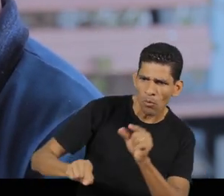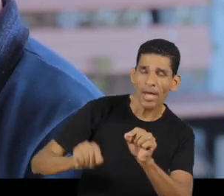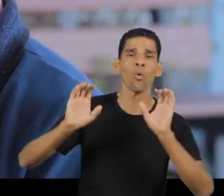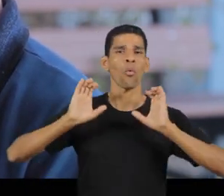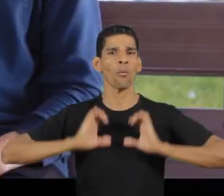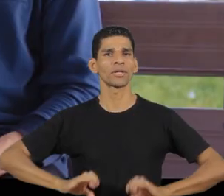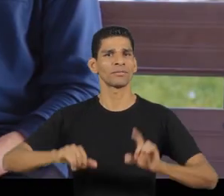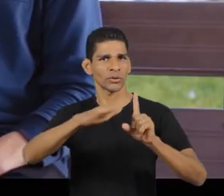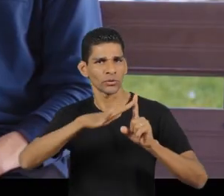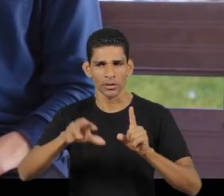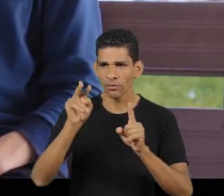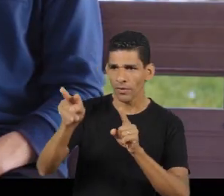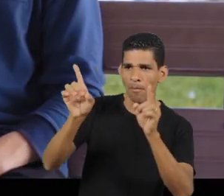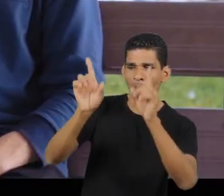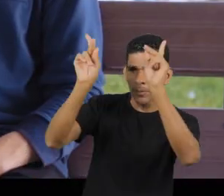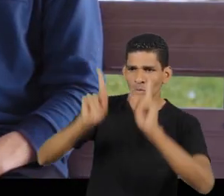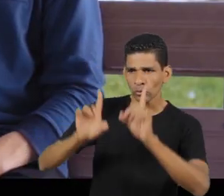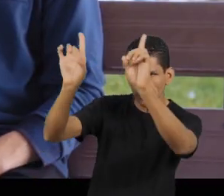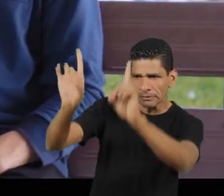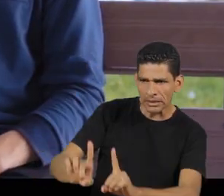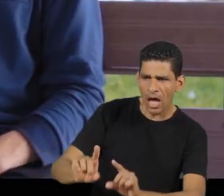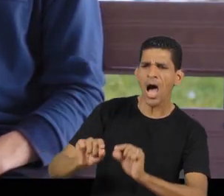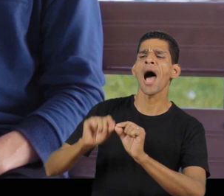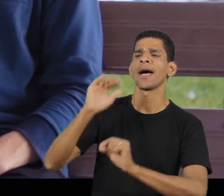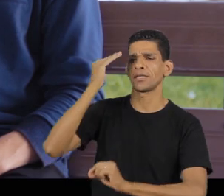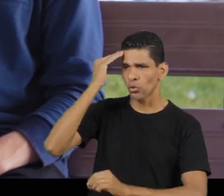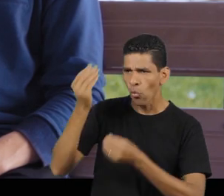comportamento da sociedade, das pessoas como indivíduos